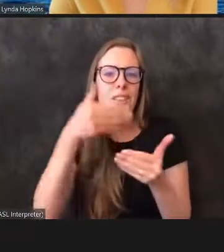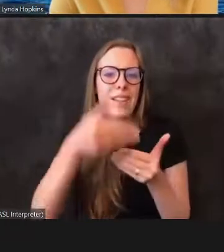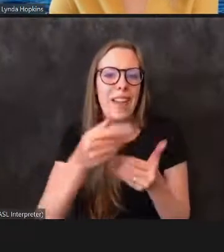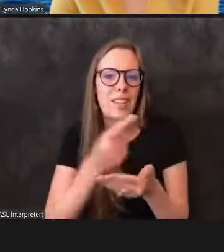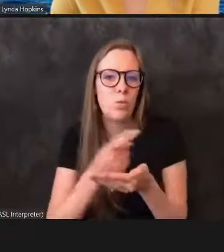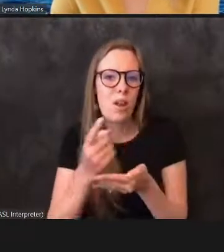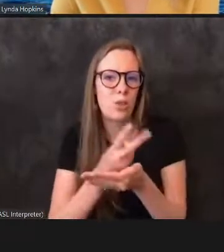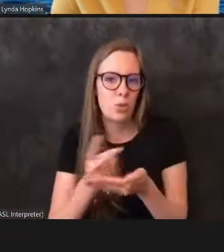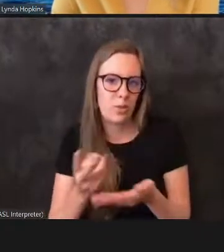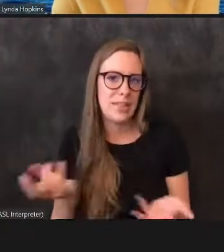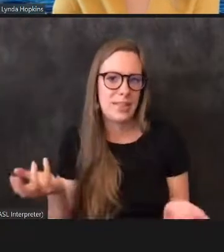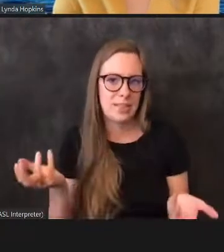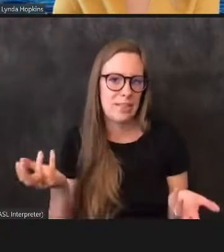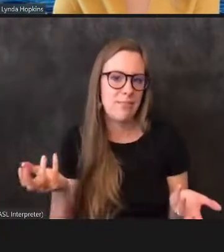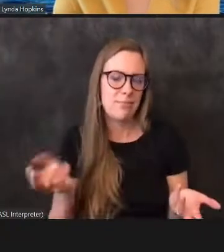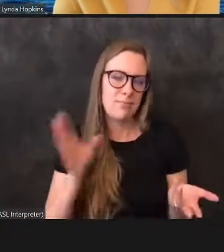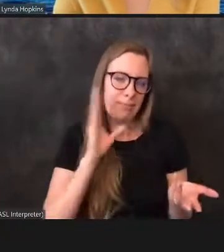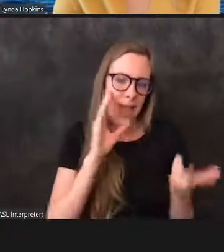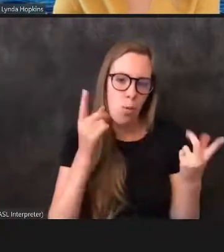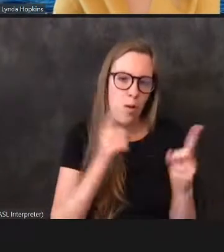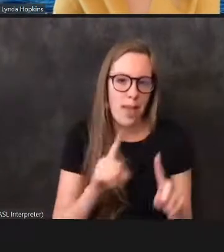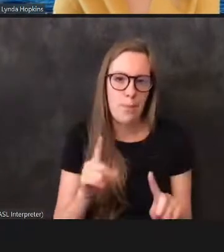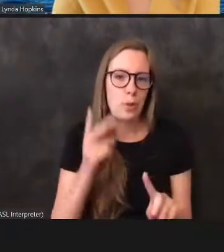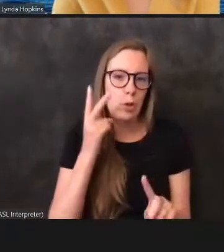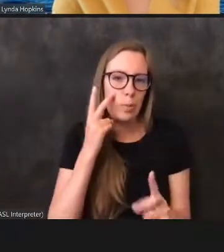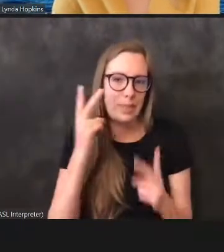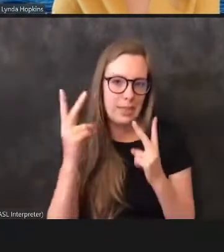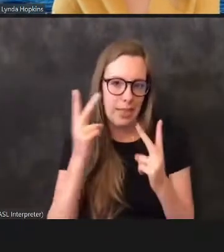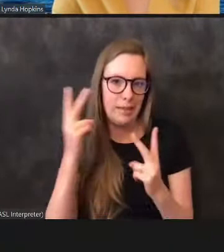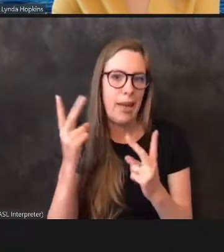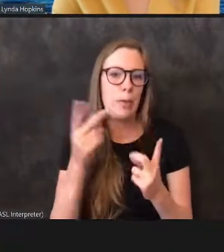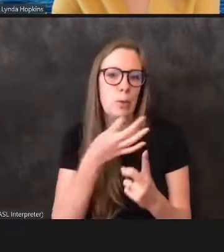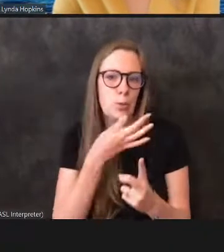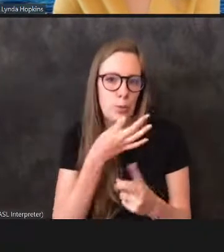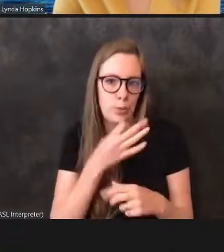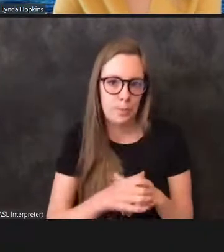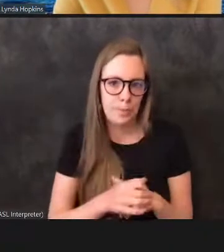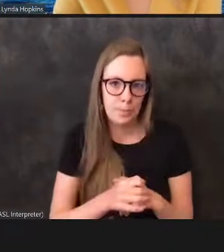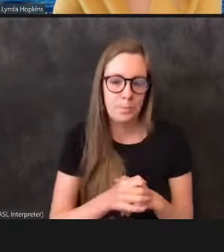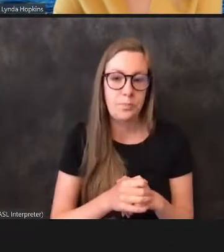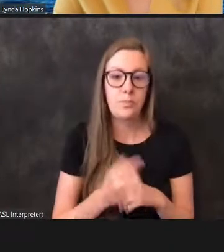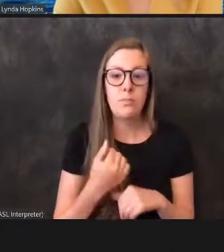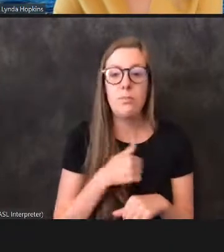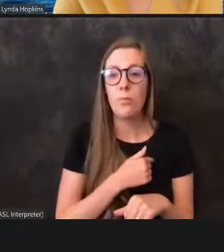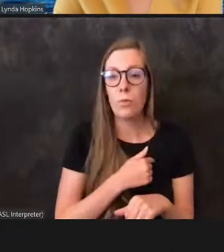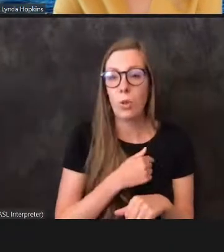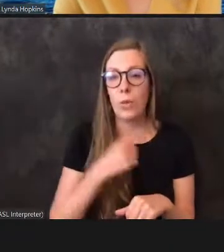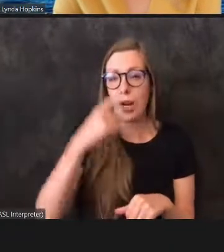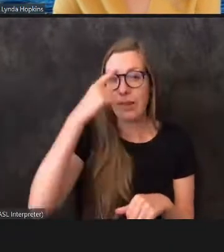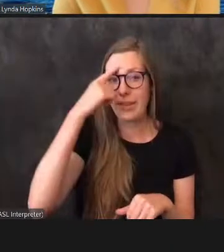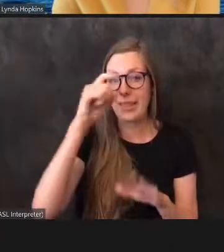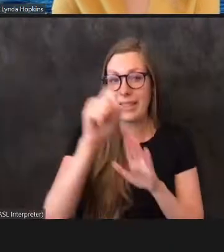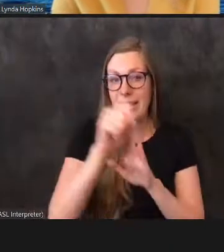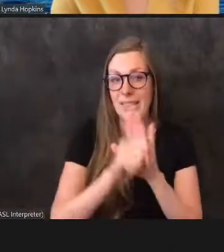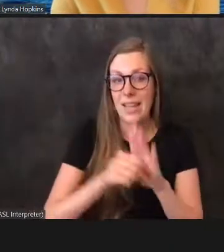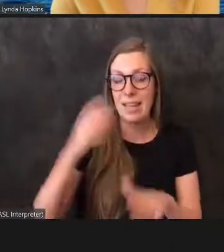En las siguientes par de semanas es inminente. Deberían de estar viendo eso pronto. Anticipamos que el estado de California.